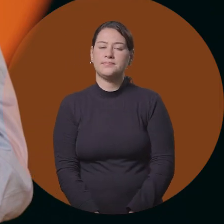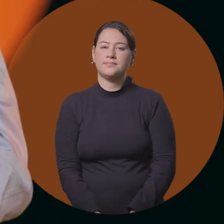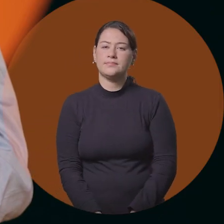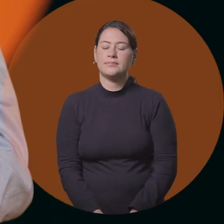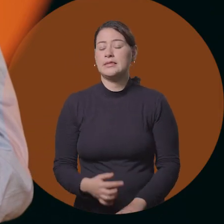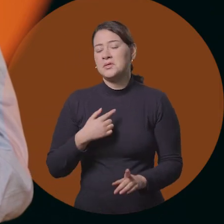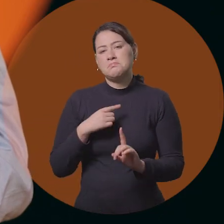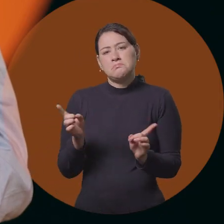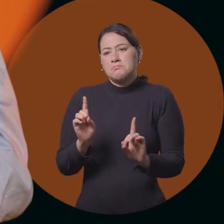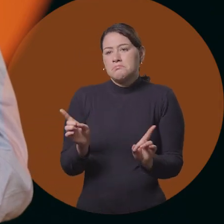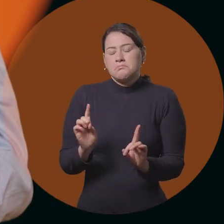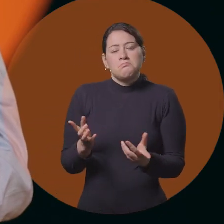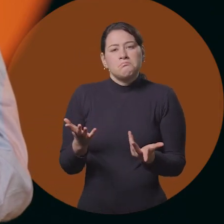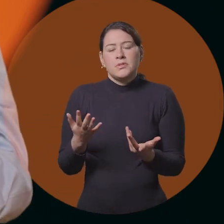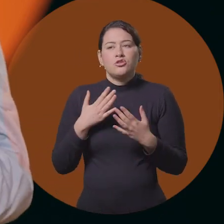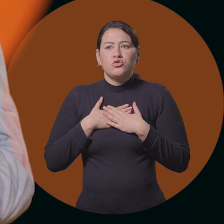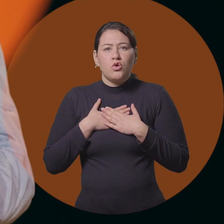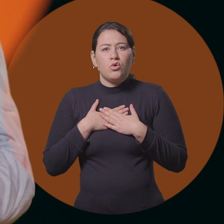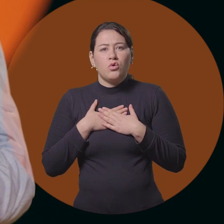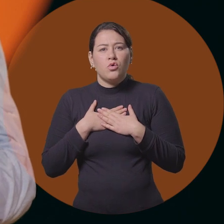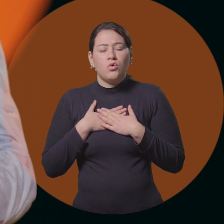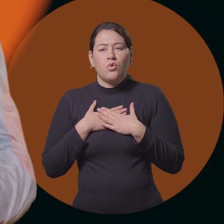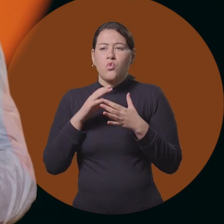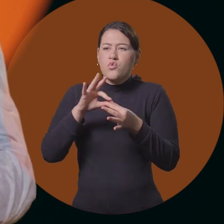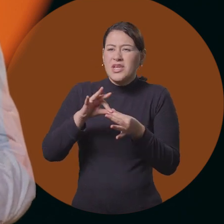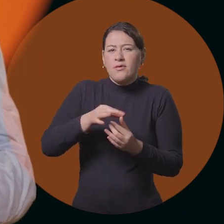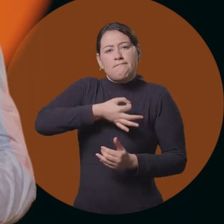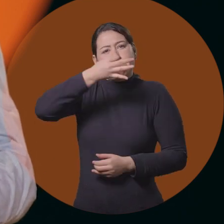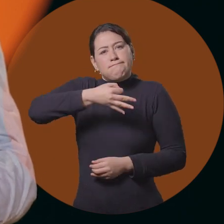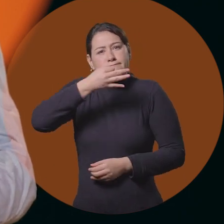No fui muy de hablar en esa época.